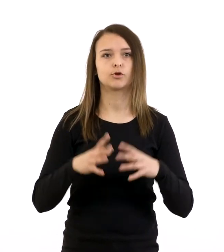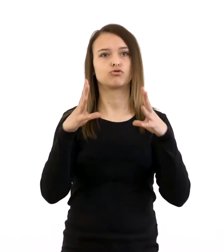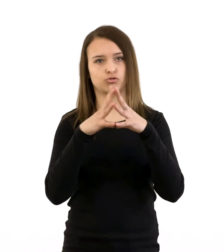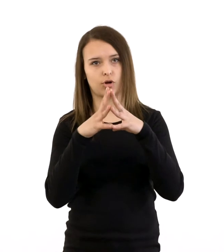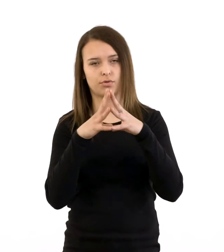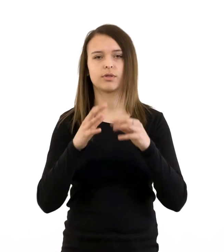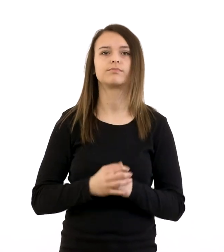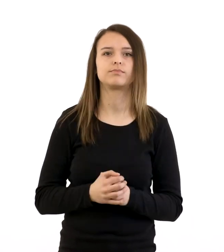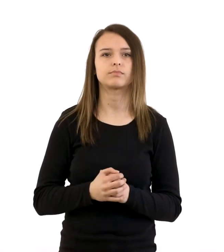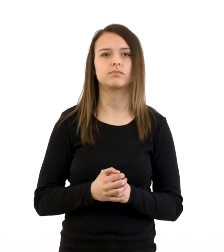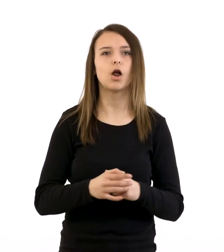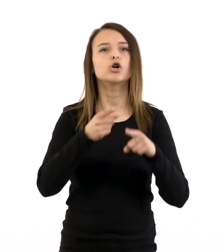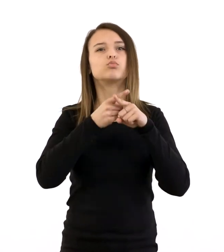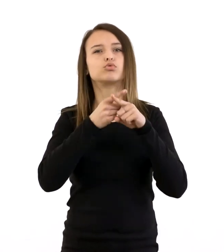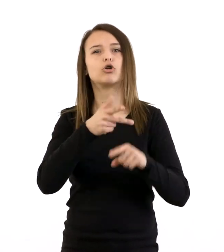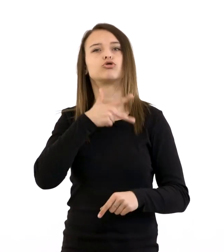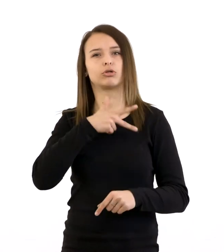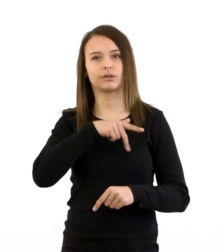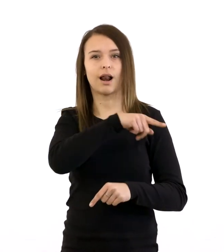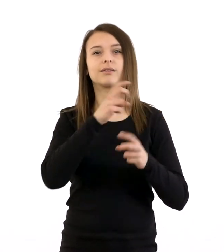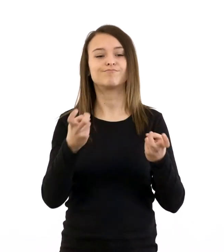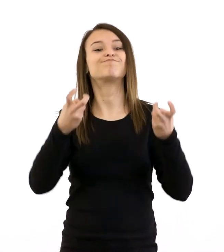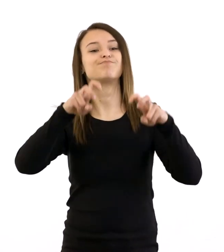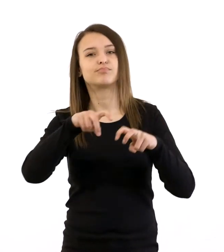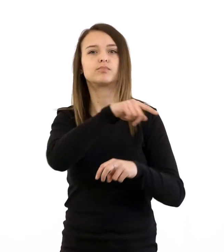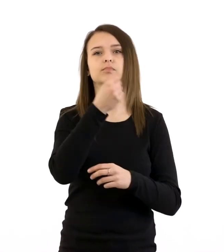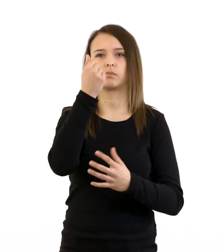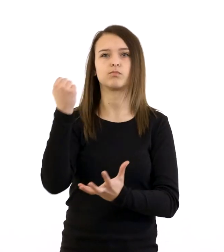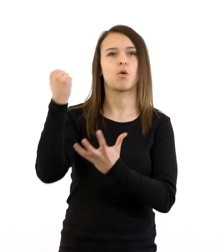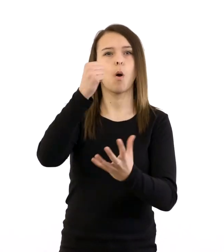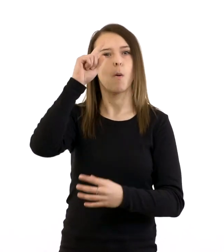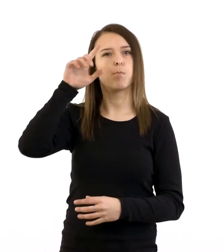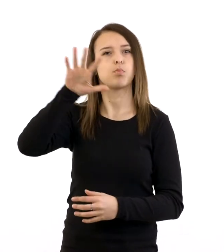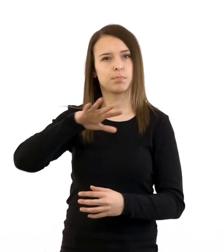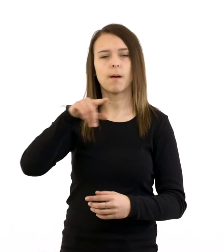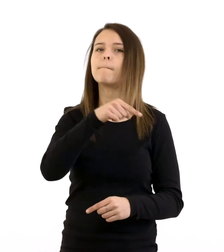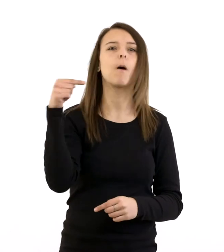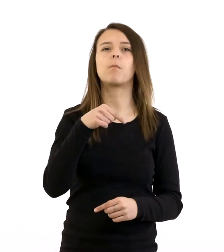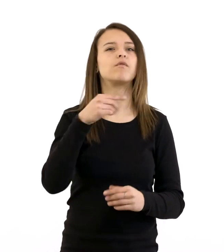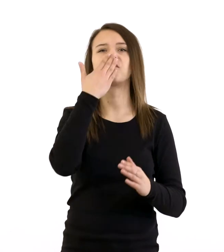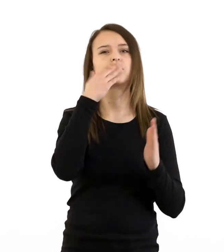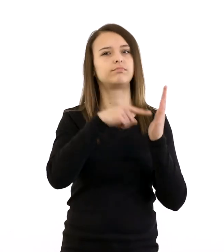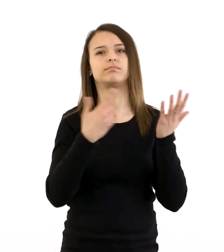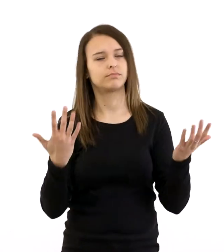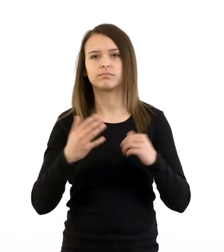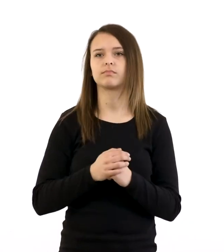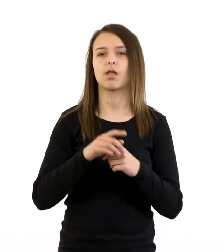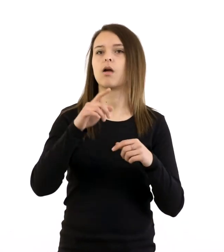10. spółdzielnie socjalne, które powstały ze środków publicznych, są obowiązane poddać się pierwszej lustracji